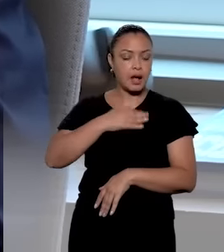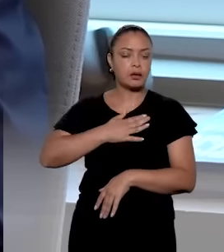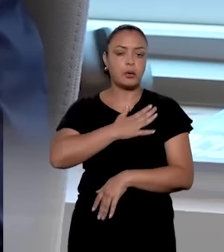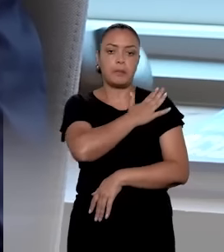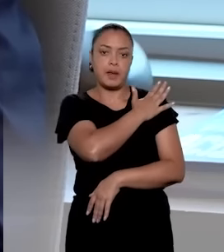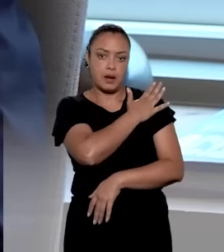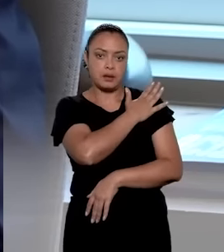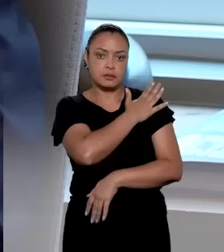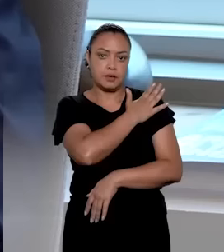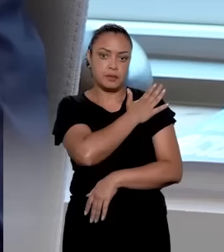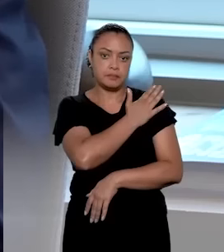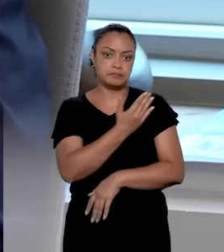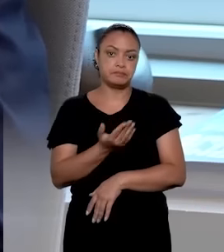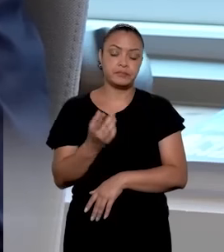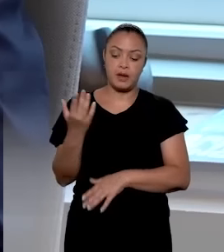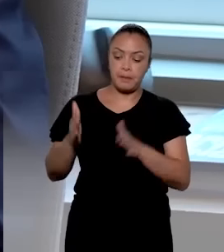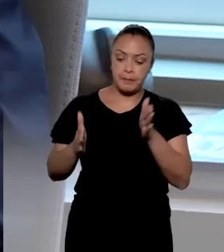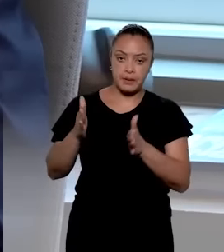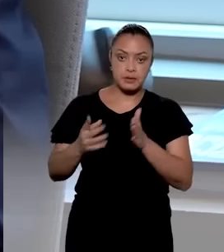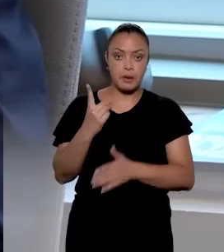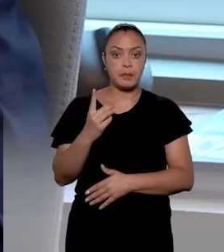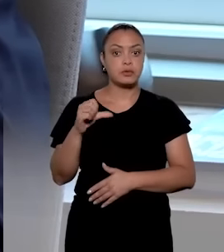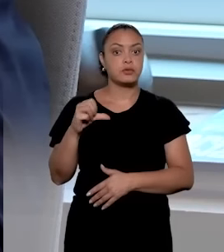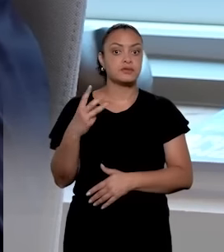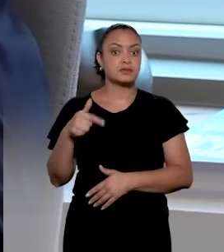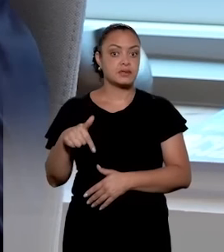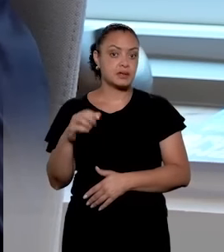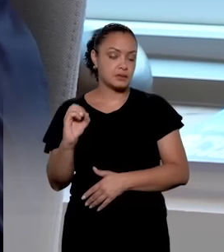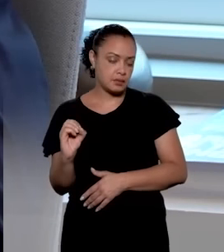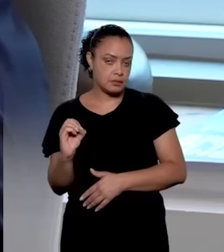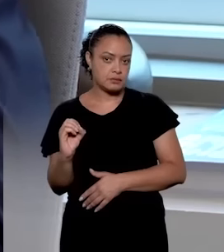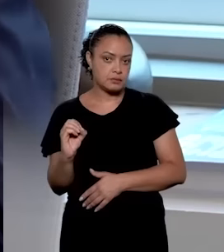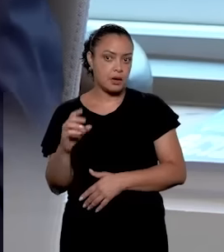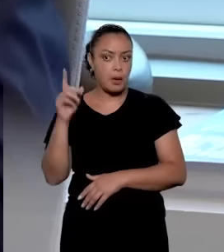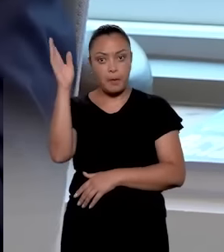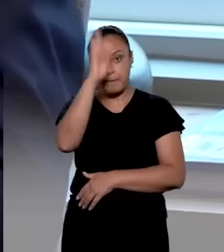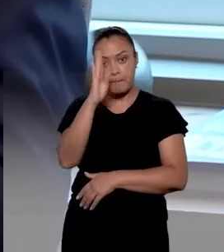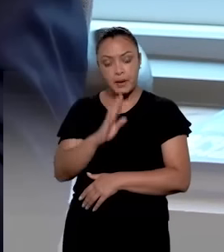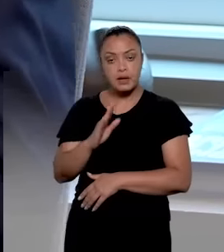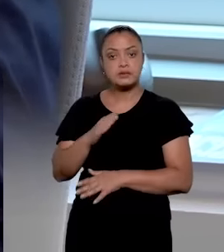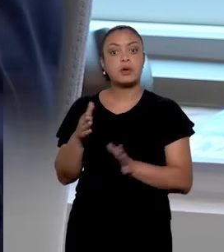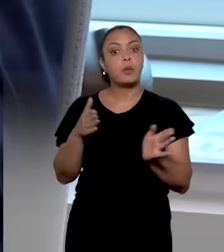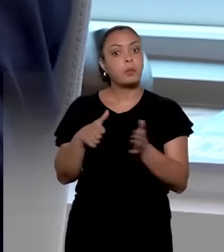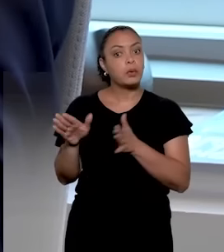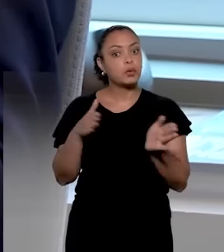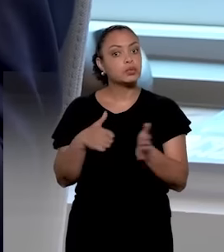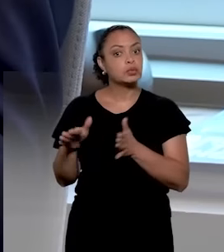o Brasil importava 30% da comida que consumia. Não era possível, governar... não era possível um país